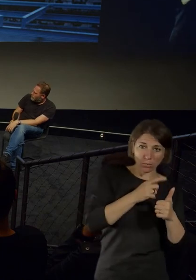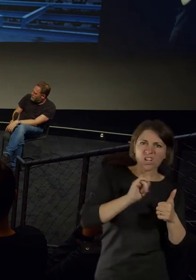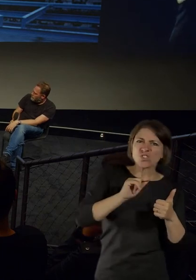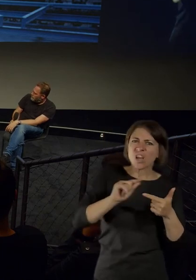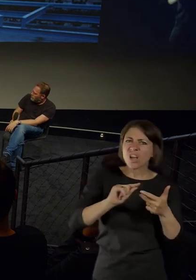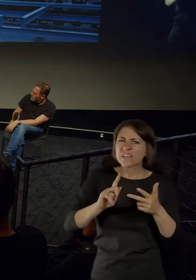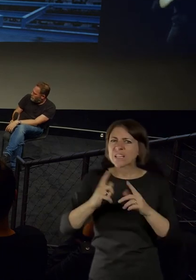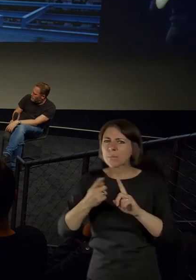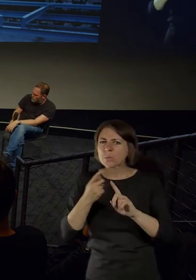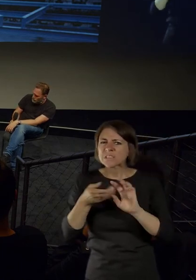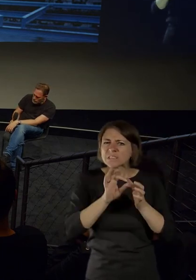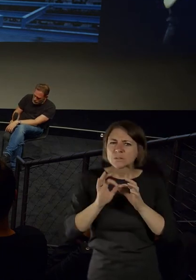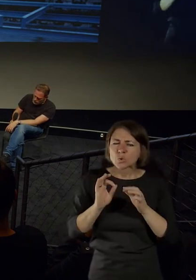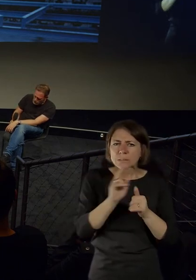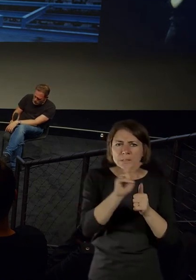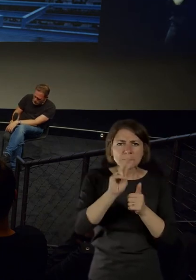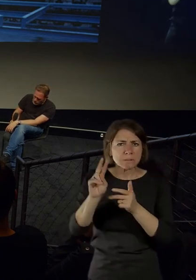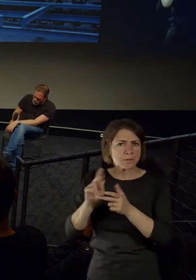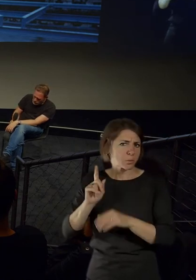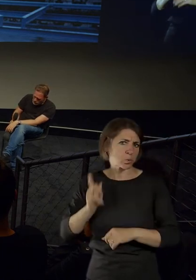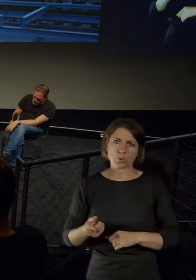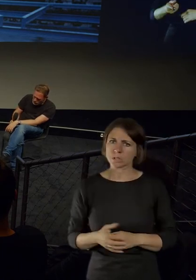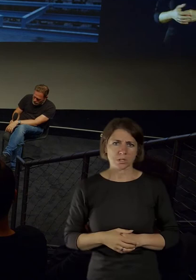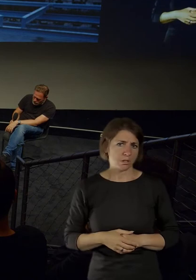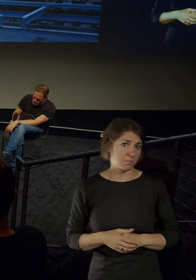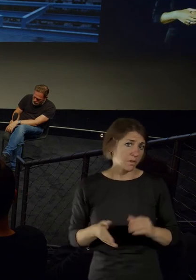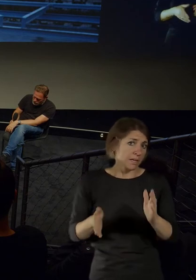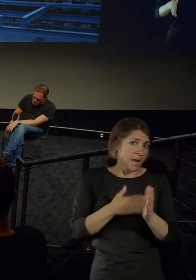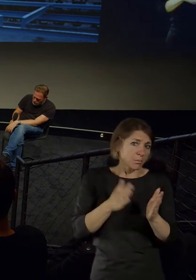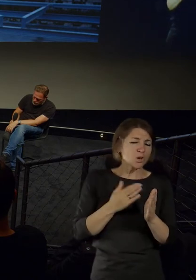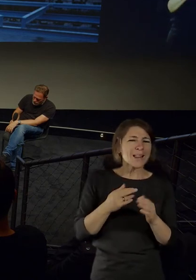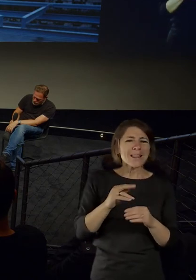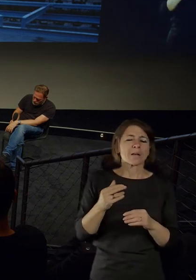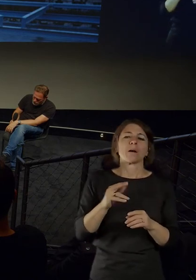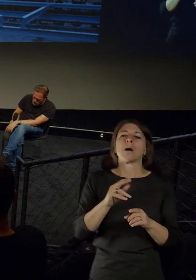To znamená, že já smím stavět jenom ve stavebních blocích, jenom za splnění